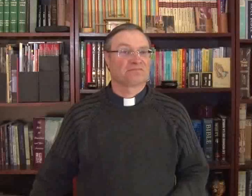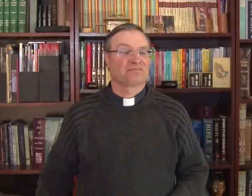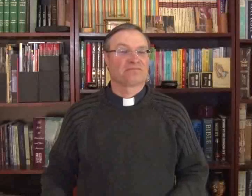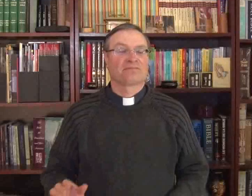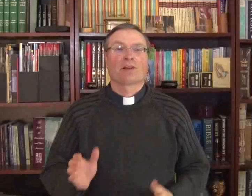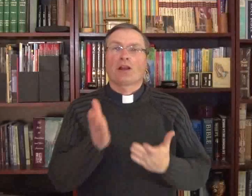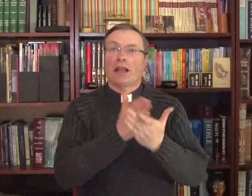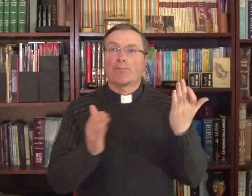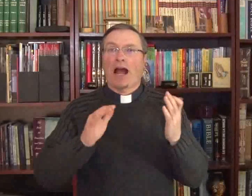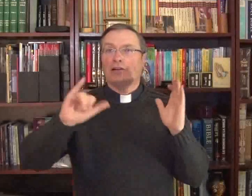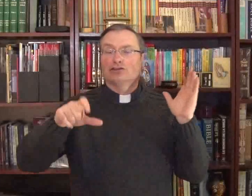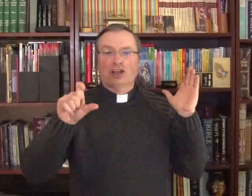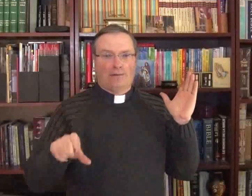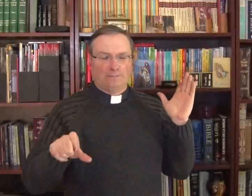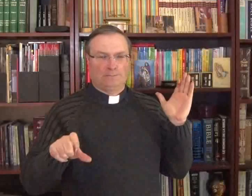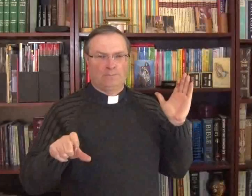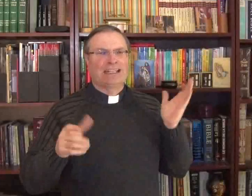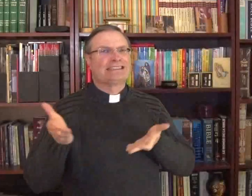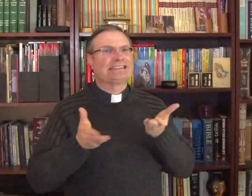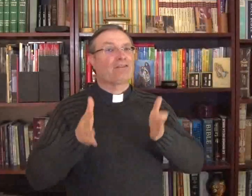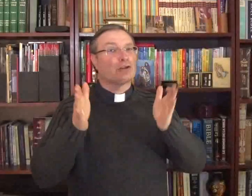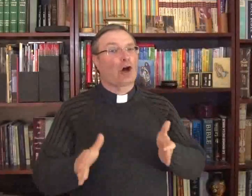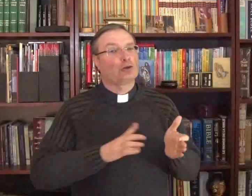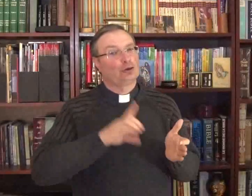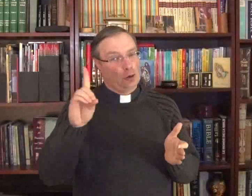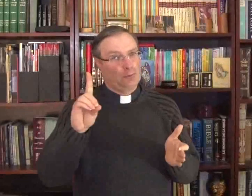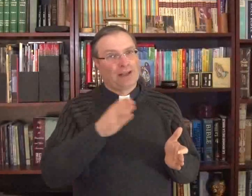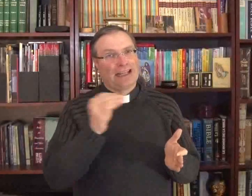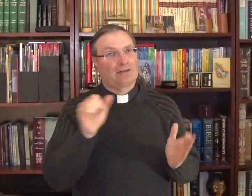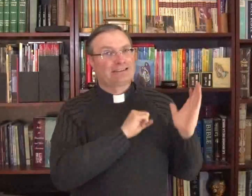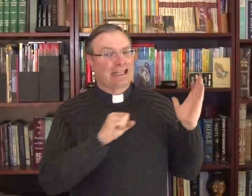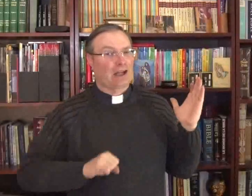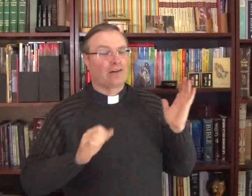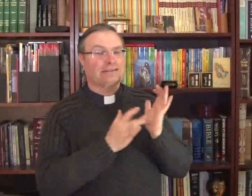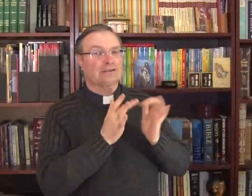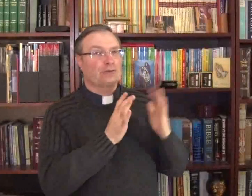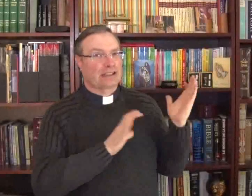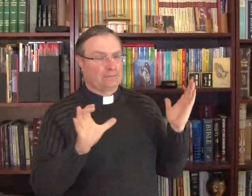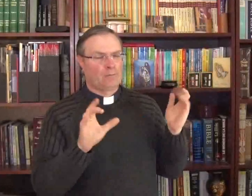De la part de Jacques, serviteur de Dieu et du Seigneur Jésus-Christ,